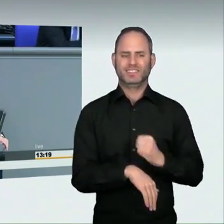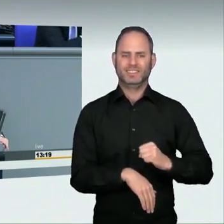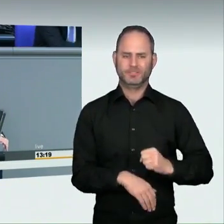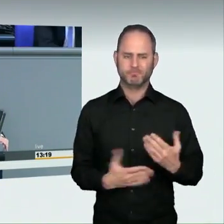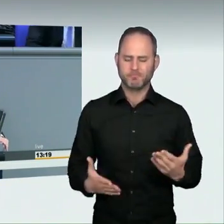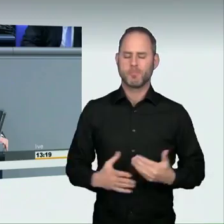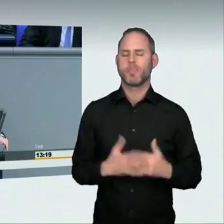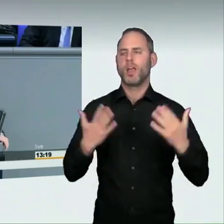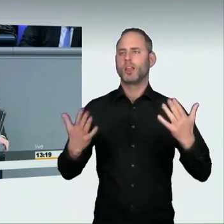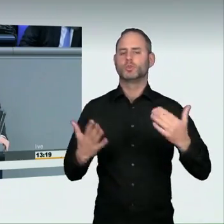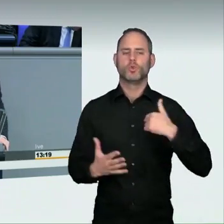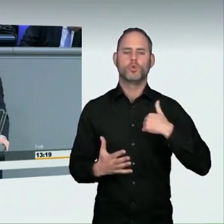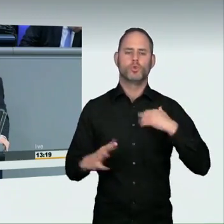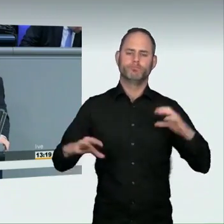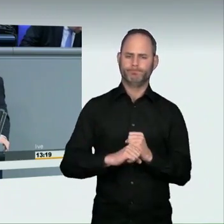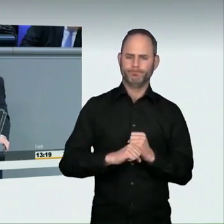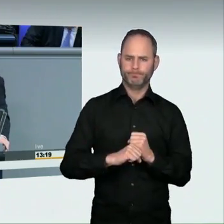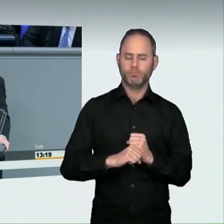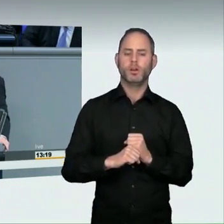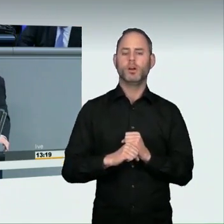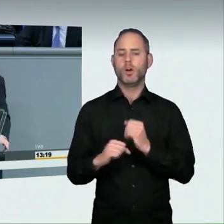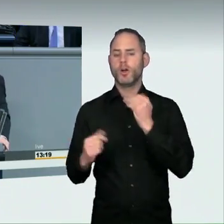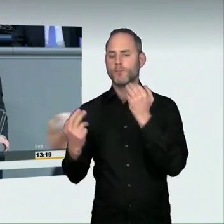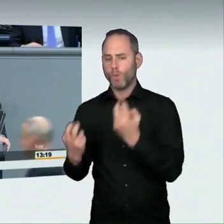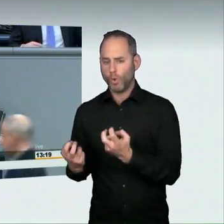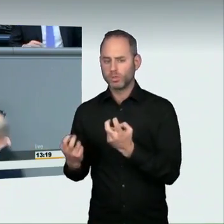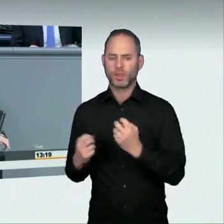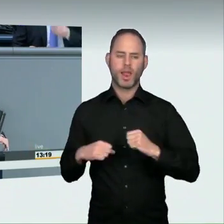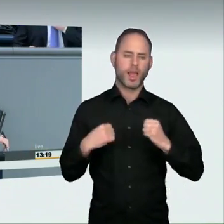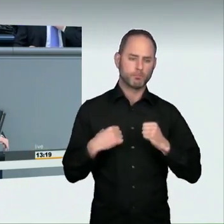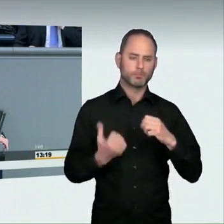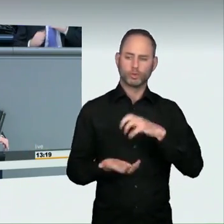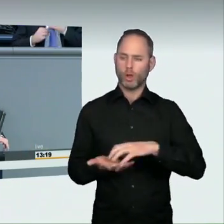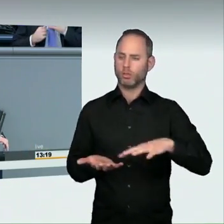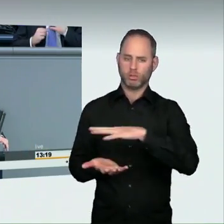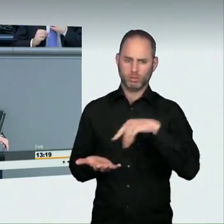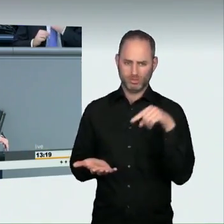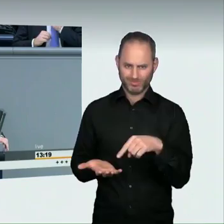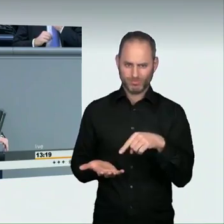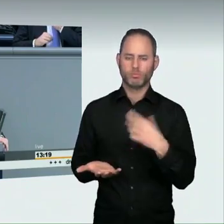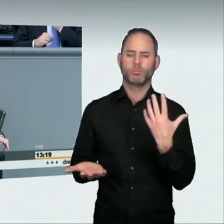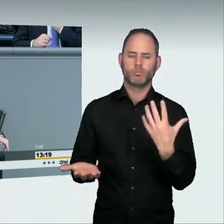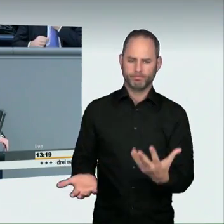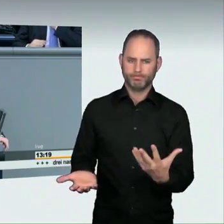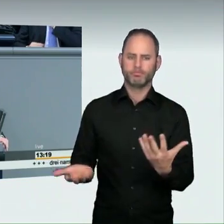Können Menschen in ihrem Lebensumfeld, in der Nachbarschaft wohnen bleiben, können sie sich die Nachbarschaft aussuchen, die Wohnung,